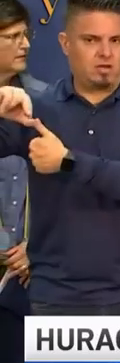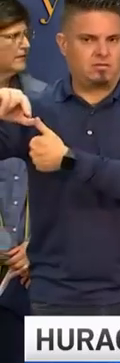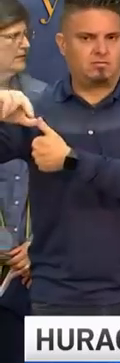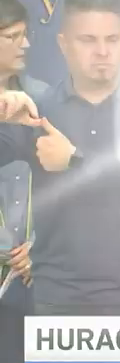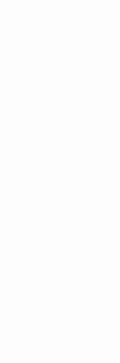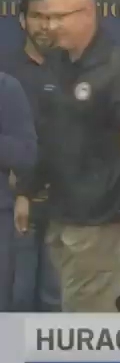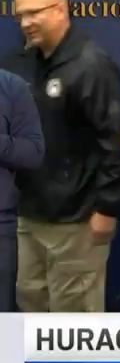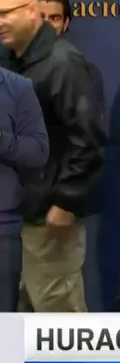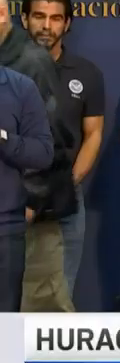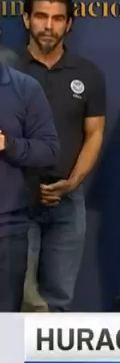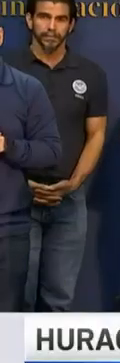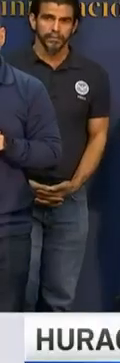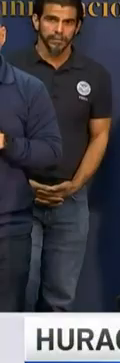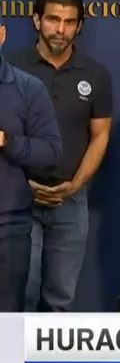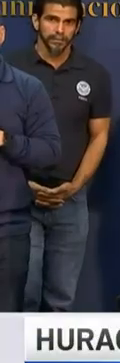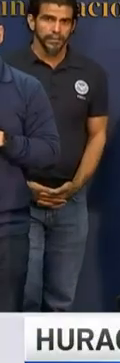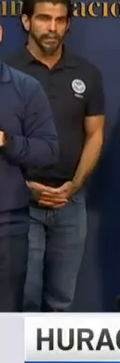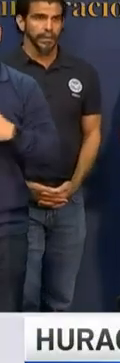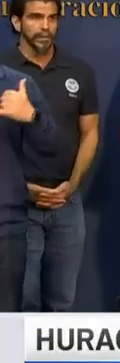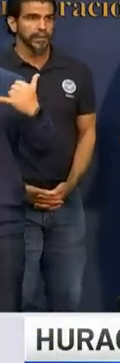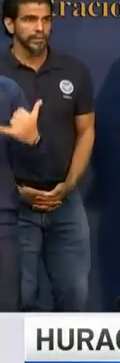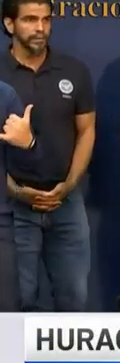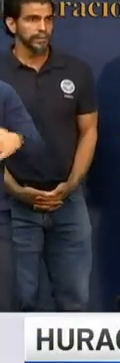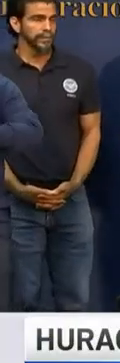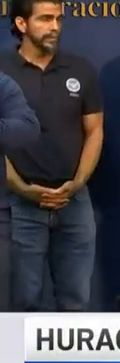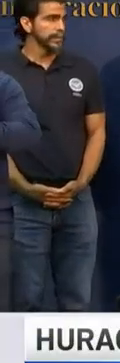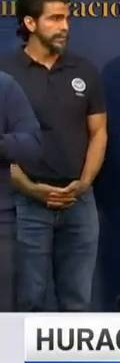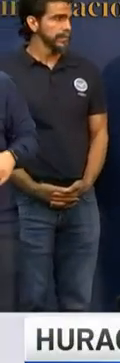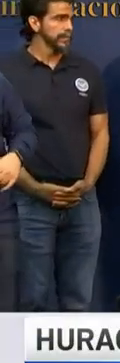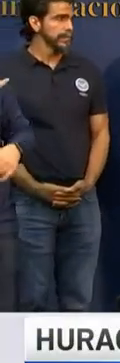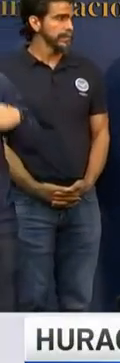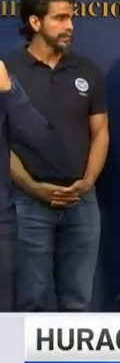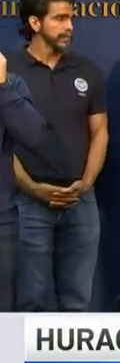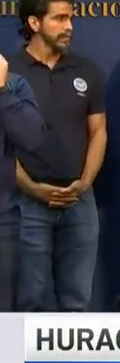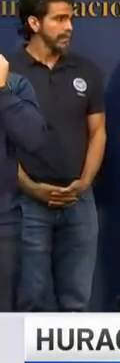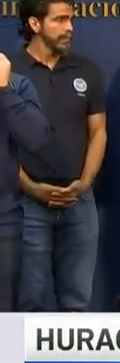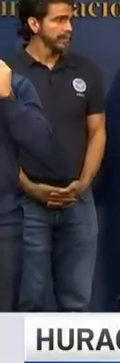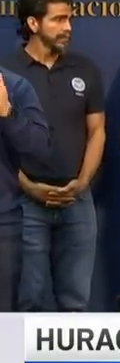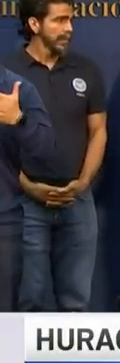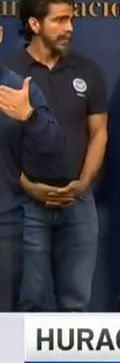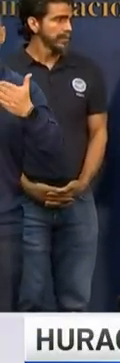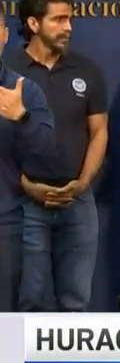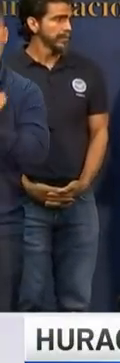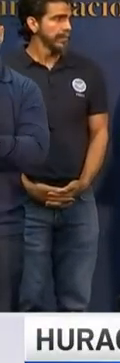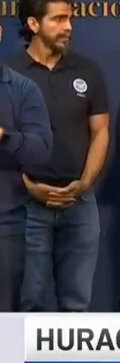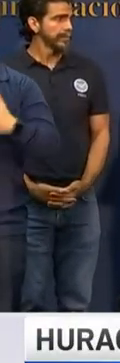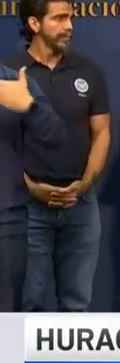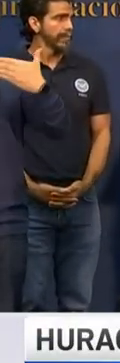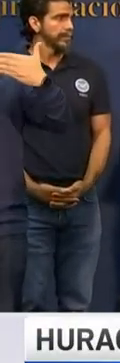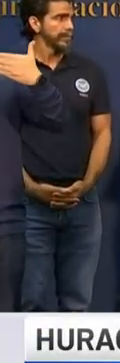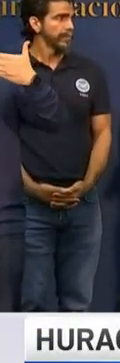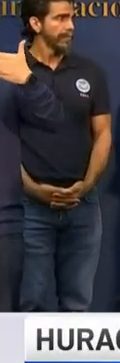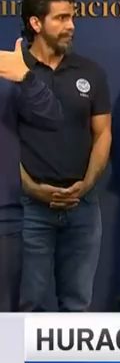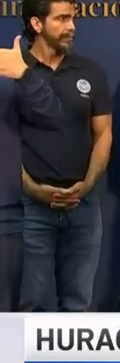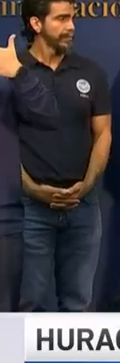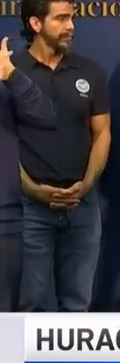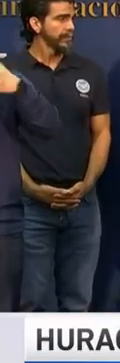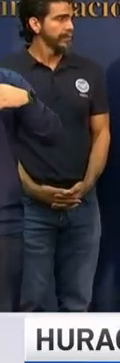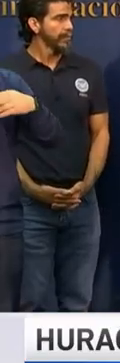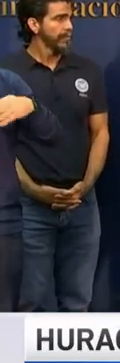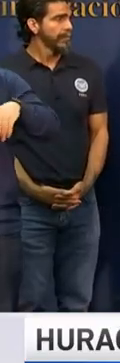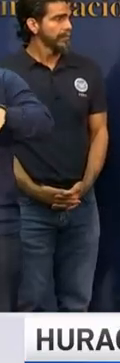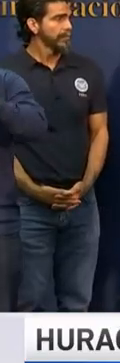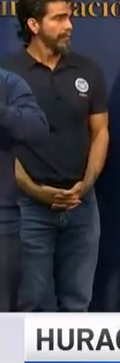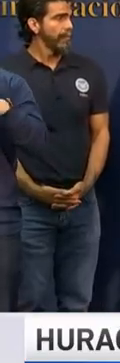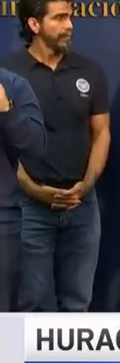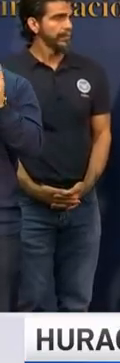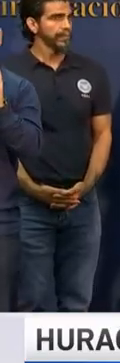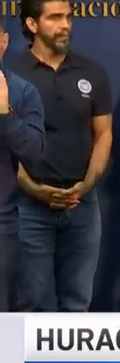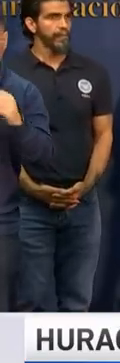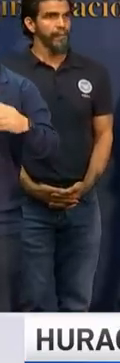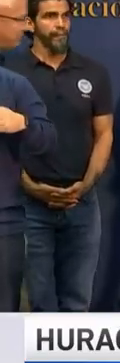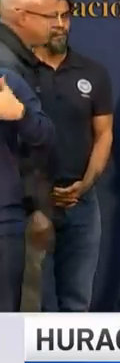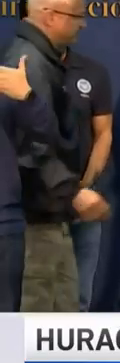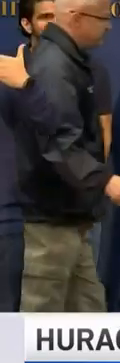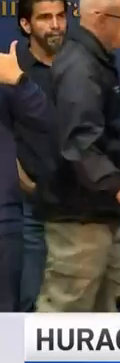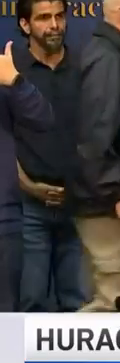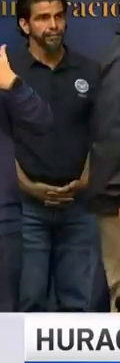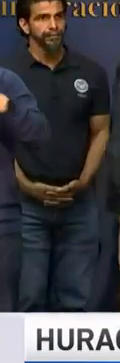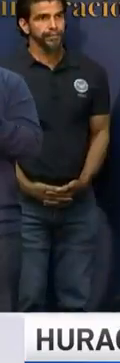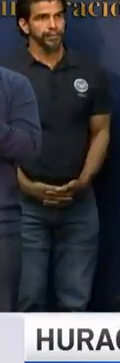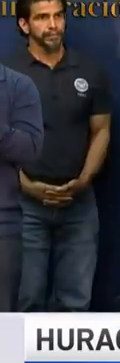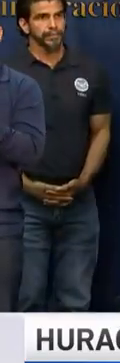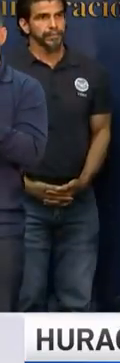ES LO QUE HACE QUE SEA UN